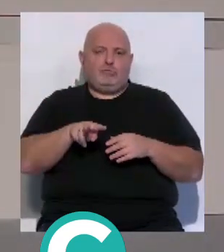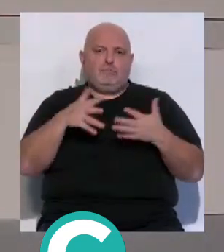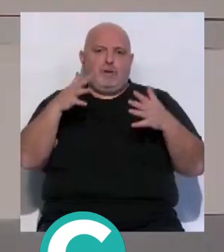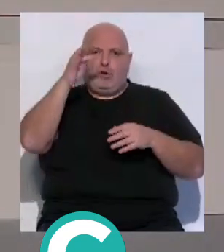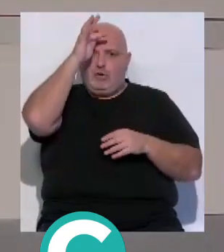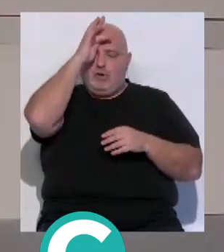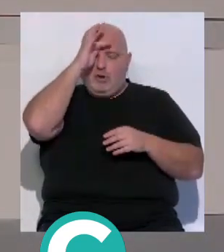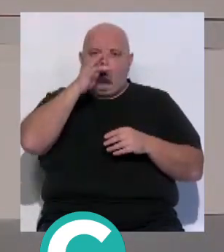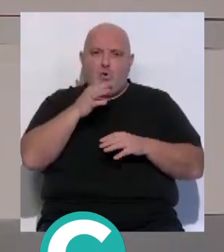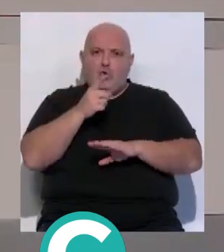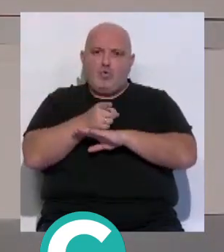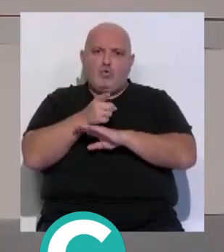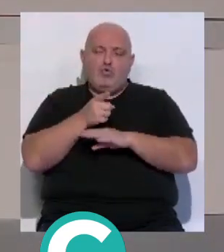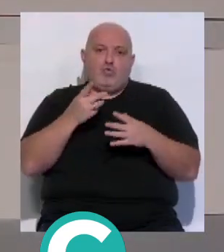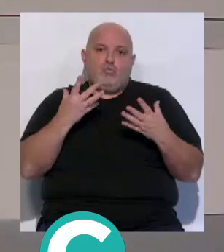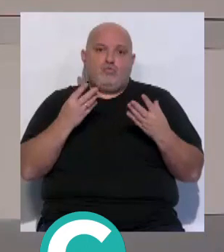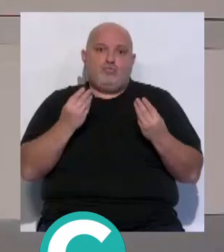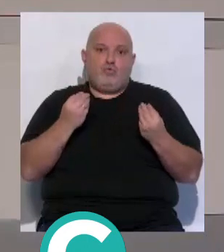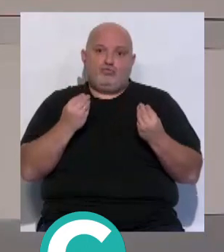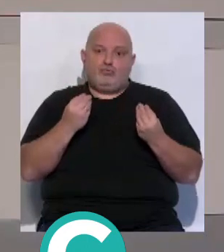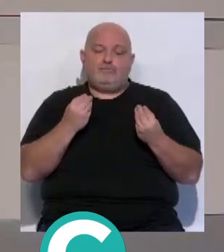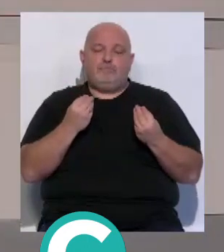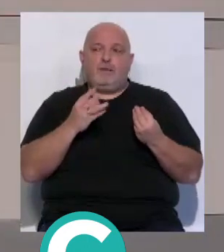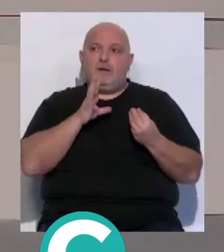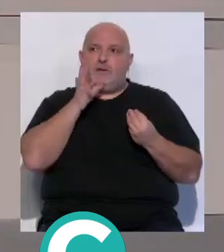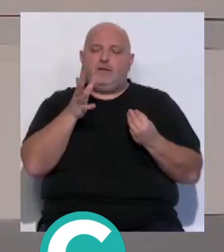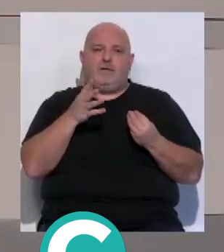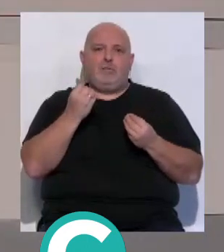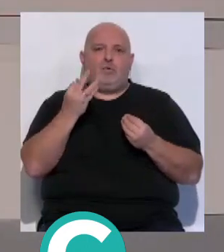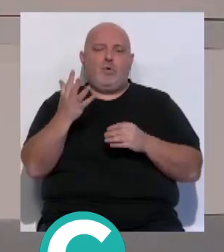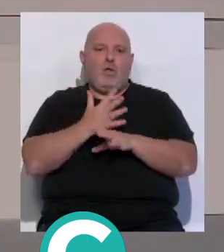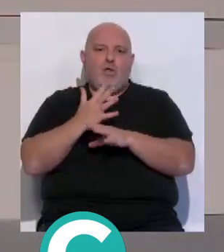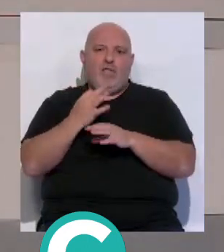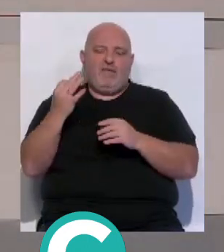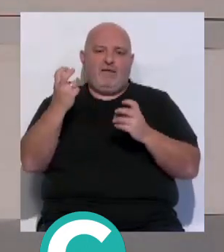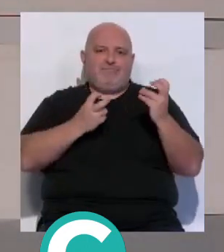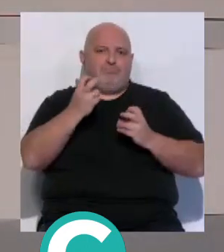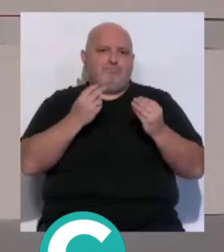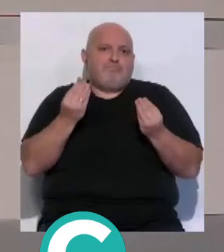muy muy exigente con lo cual es necesario tener la mayor cantidad de jugadores disponibles y sino